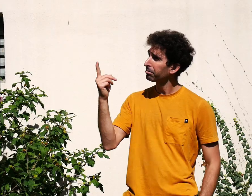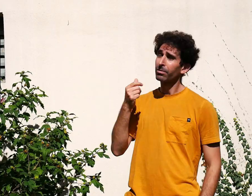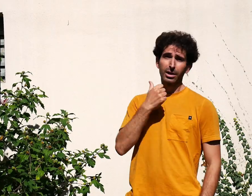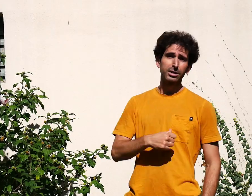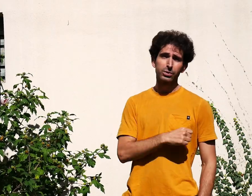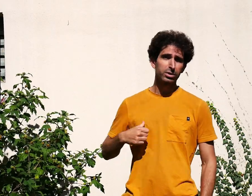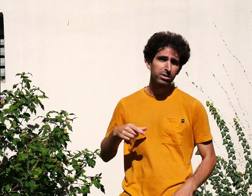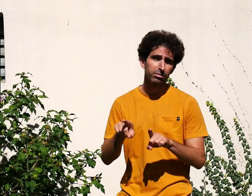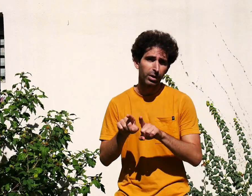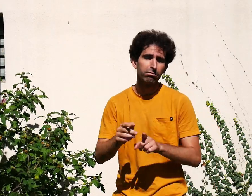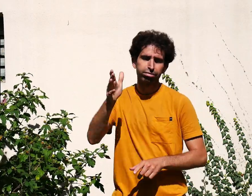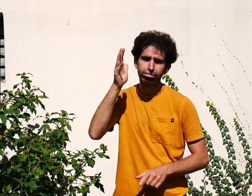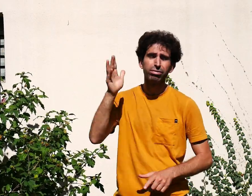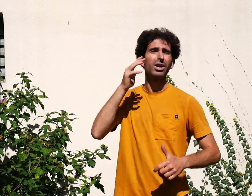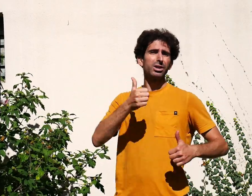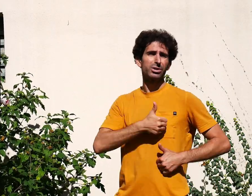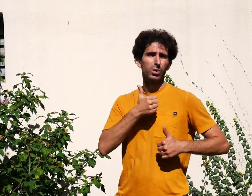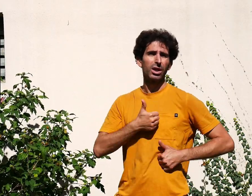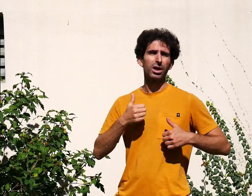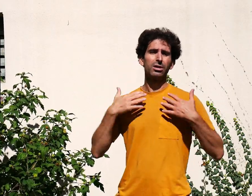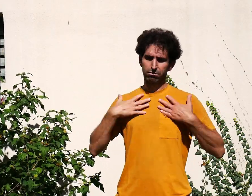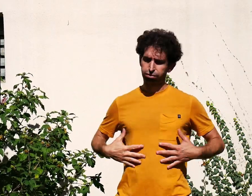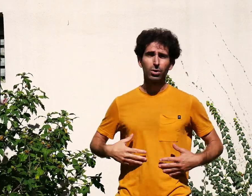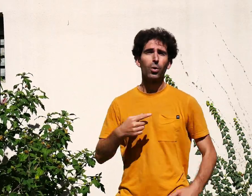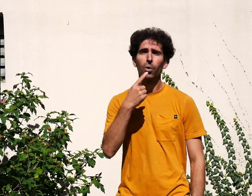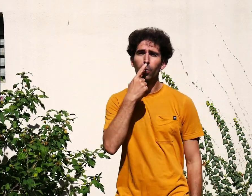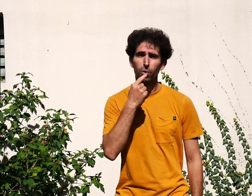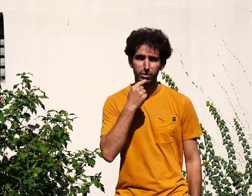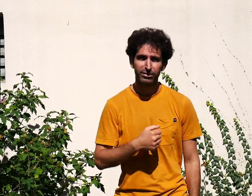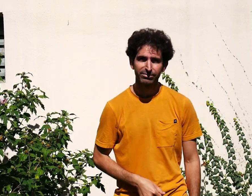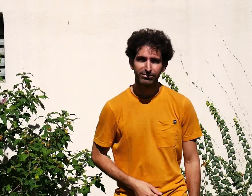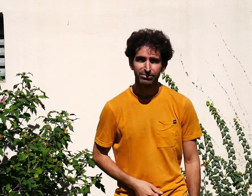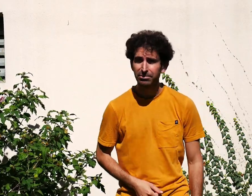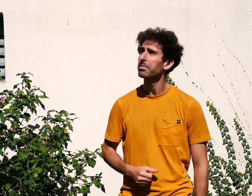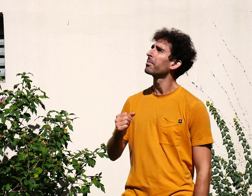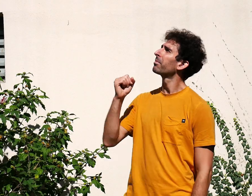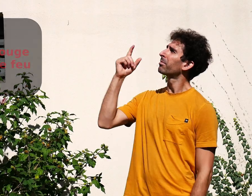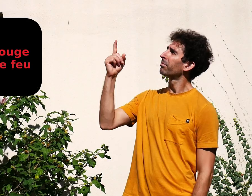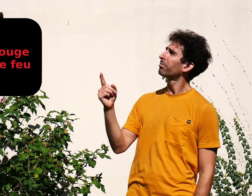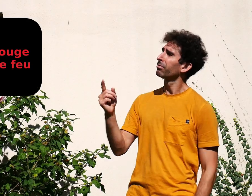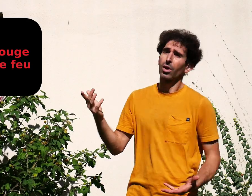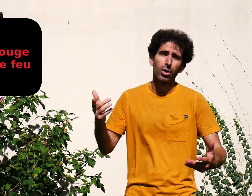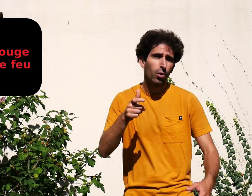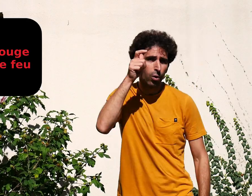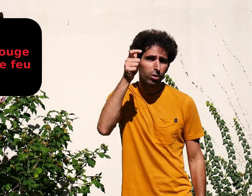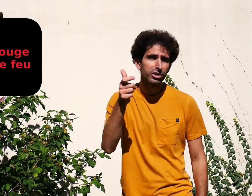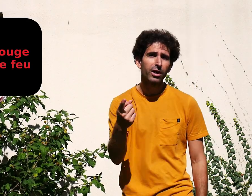Pareil pour la Suisse où les soldats d'autrefois portaient du rouge. Ces surnoms sont logiques.